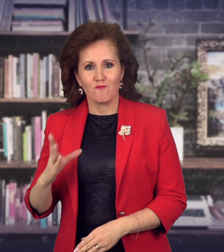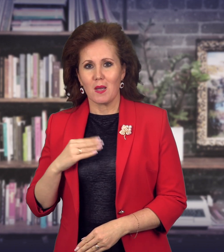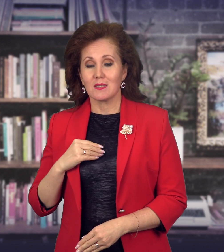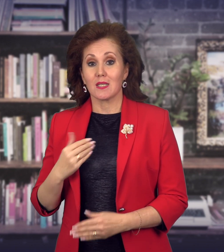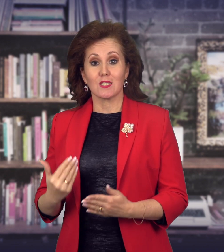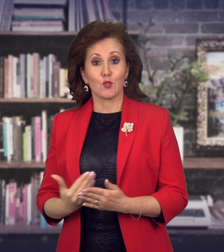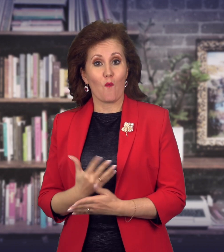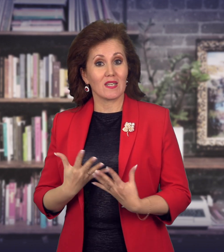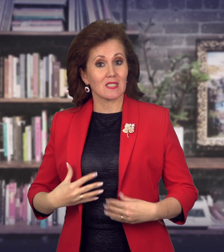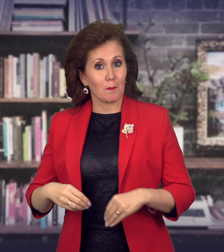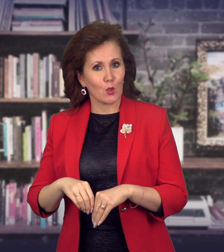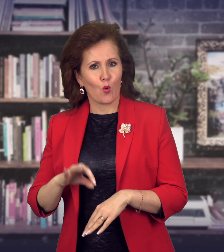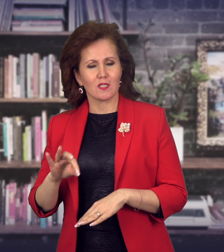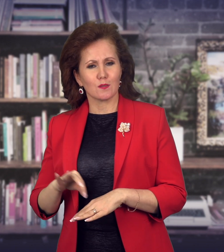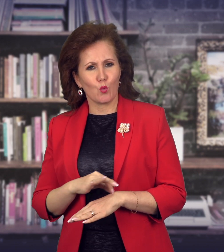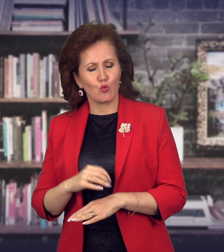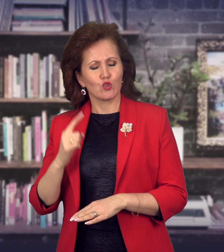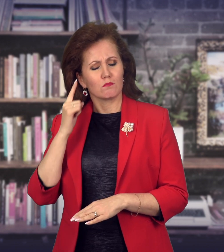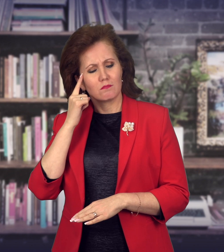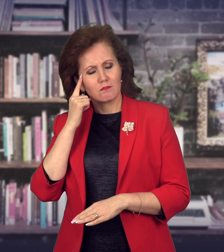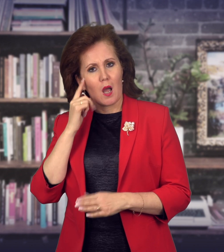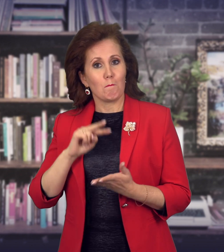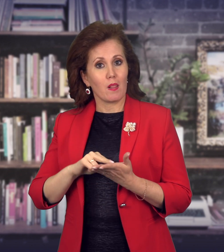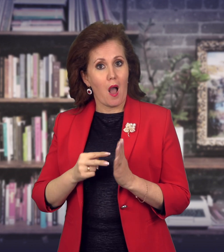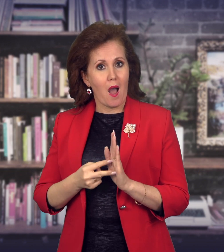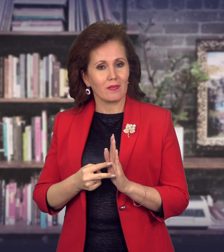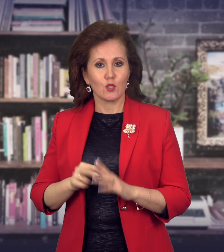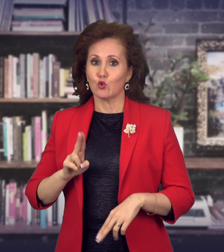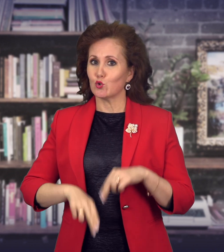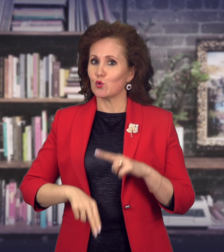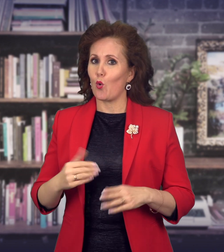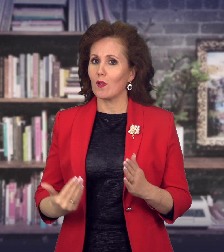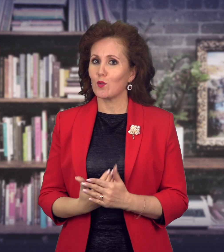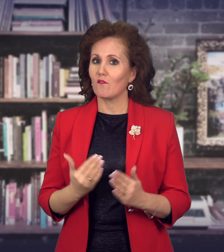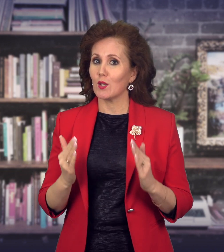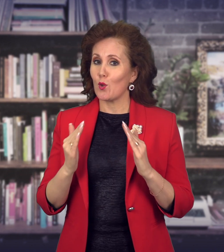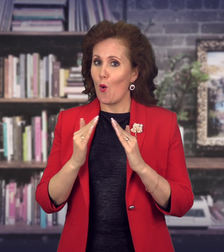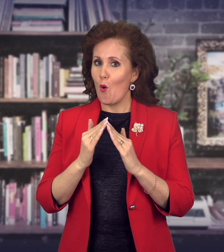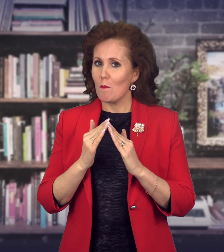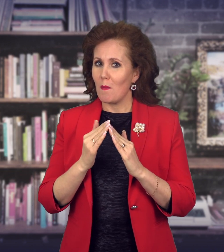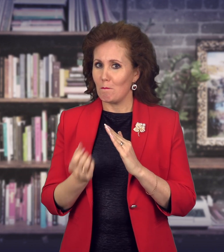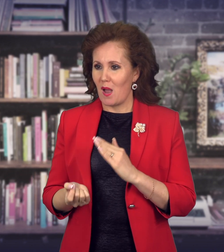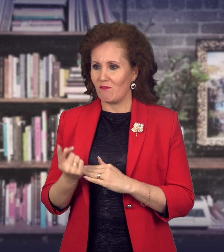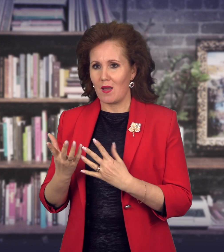Вместе с новой семьей, с мужем планирует построить новый дом.